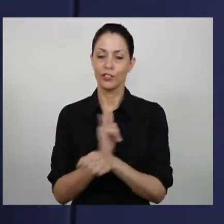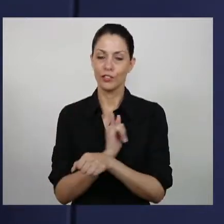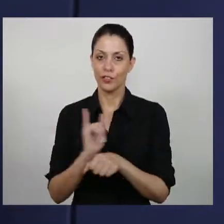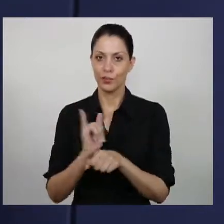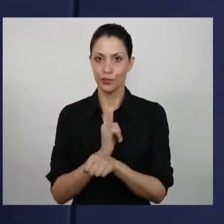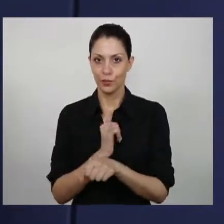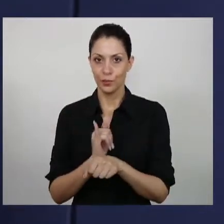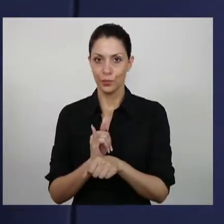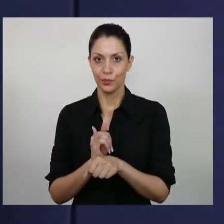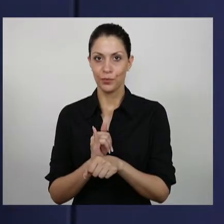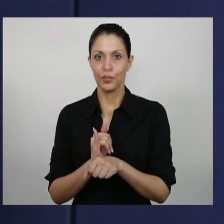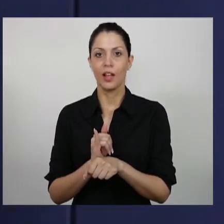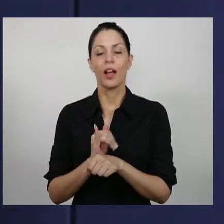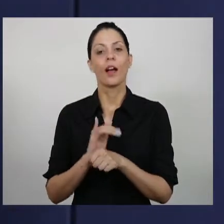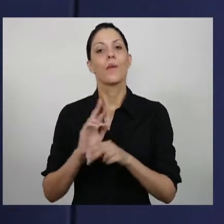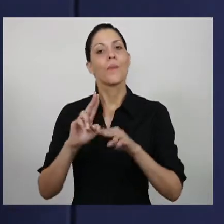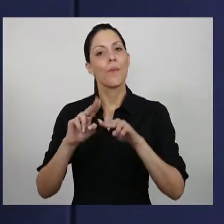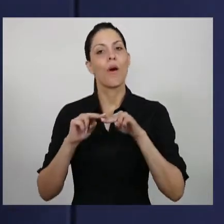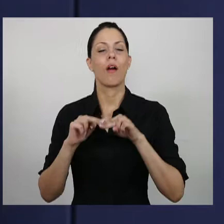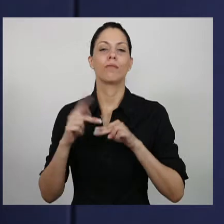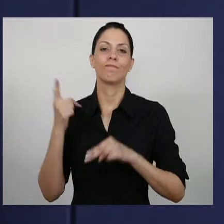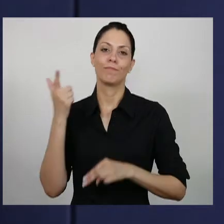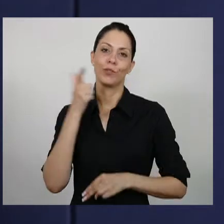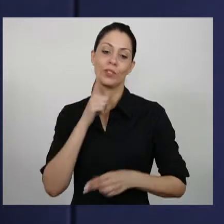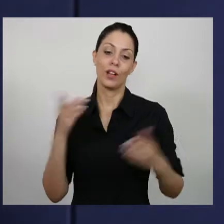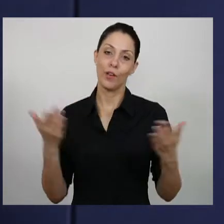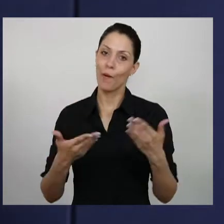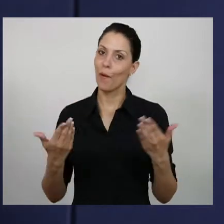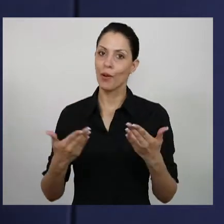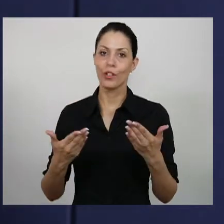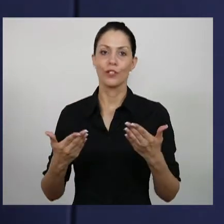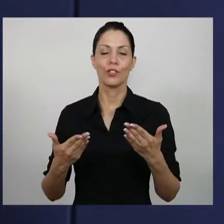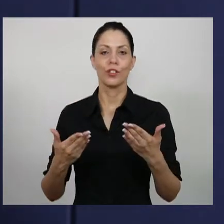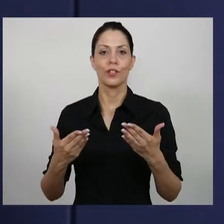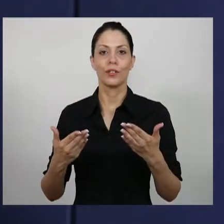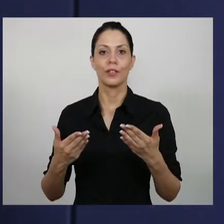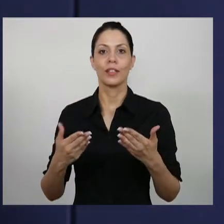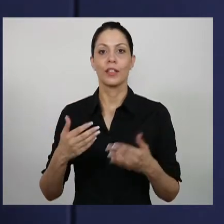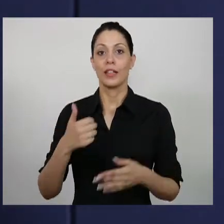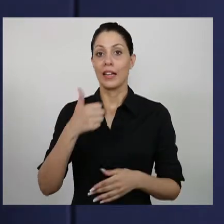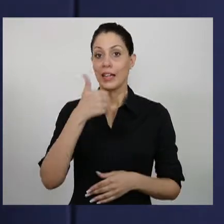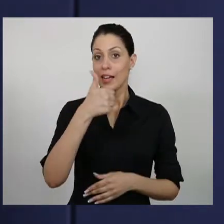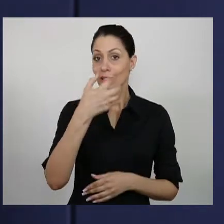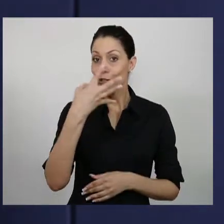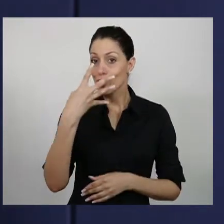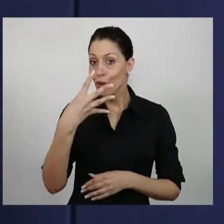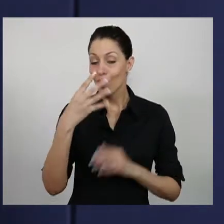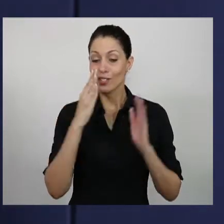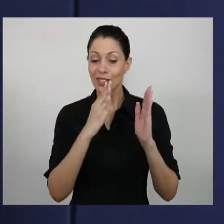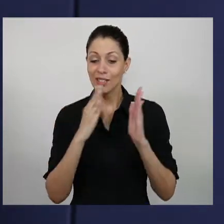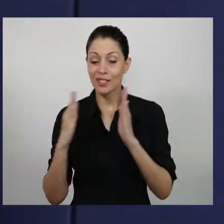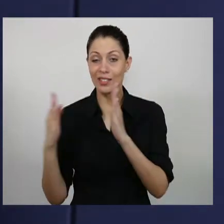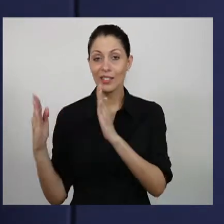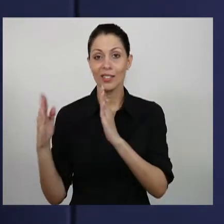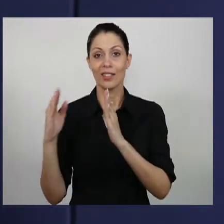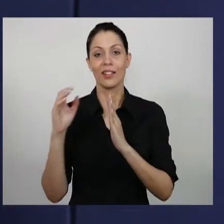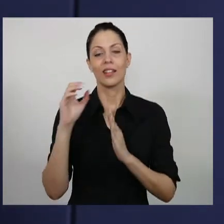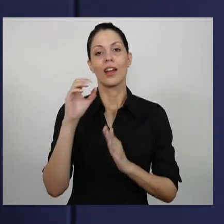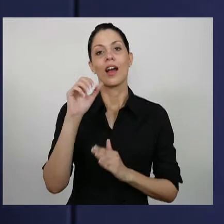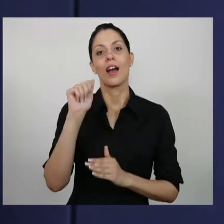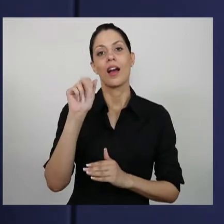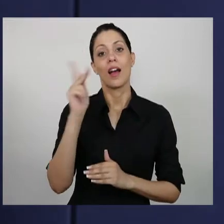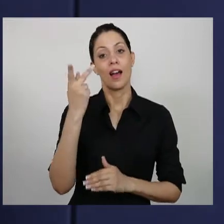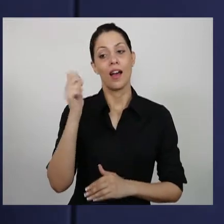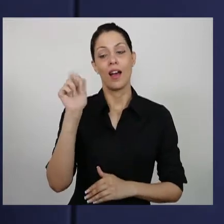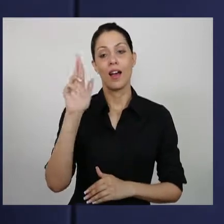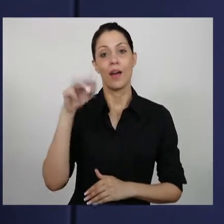Com isso, o trompista conseguiu uma gama de simplesmente 14 séries harmônicas dentro